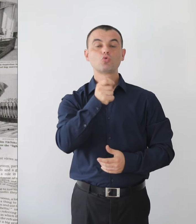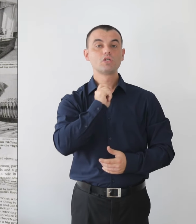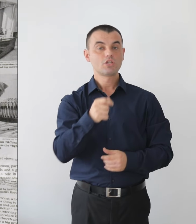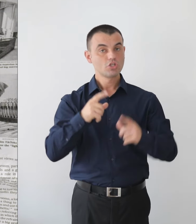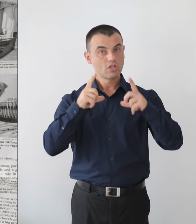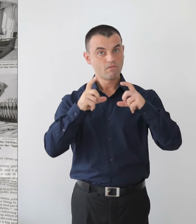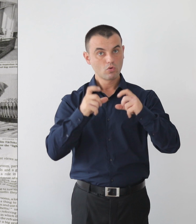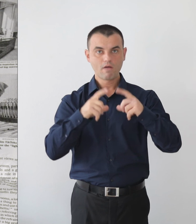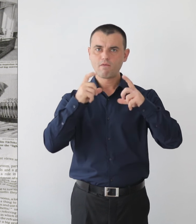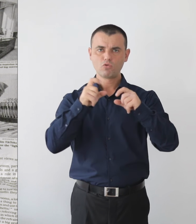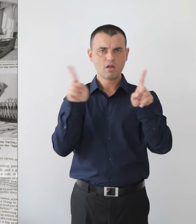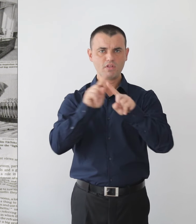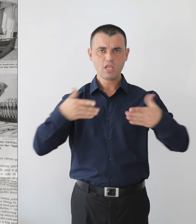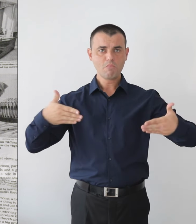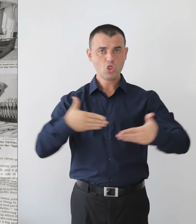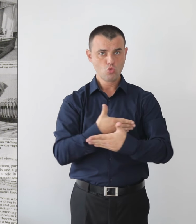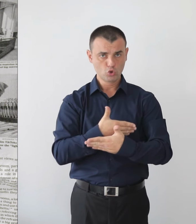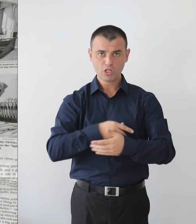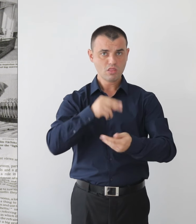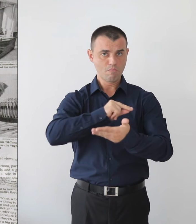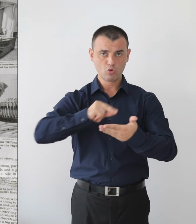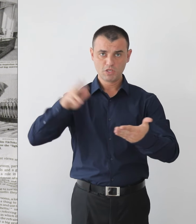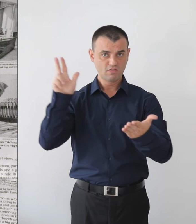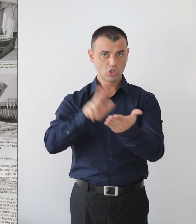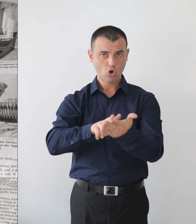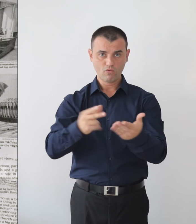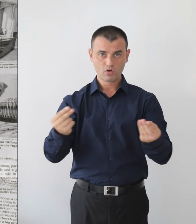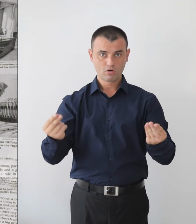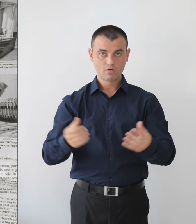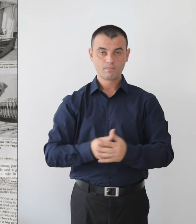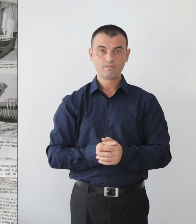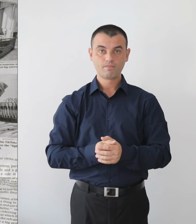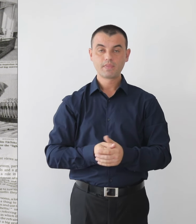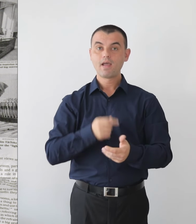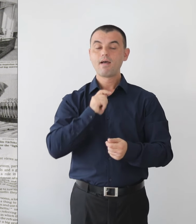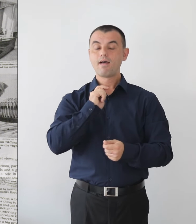За редакторска фотография, фотографите не се нуждаят от издаване на модел или издание на свойството.